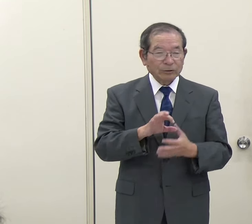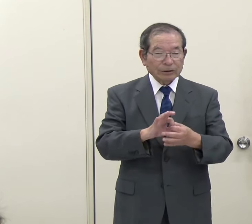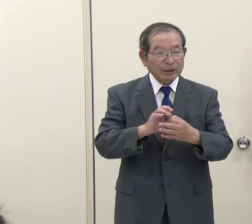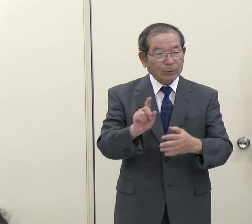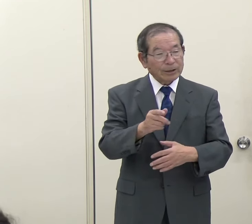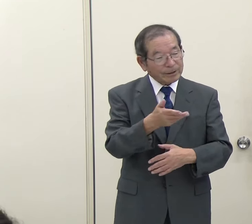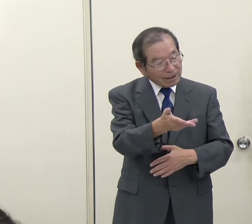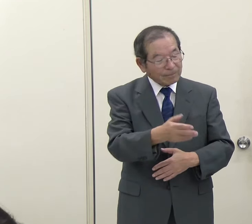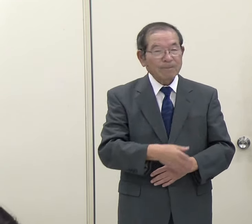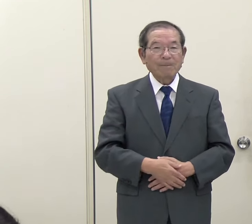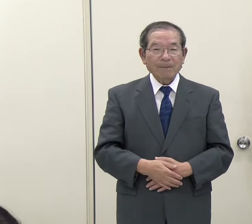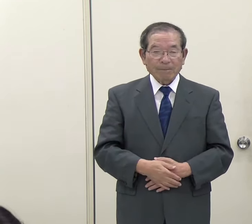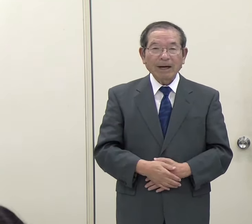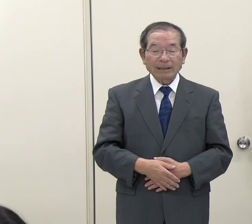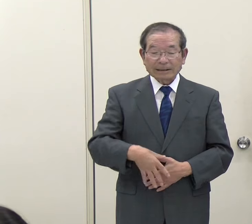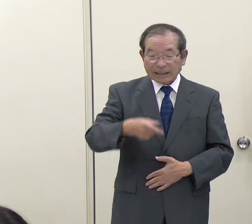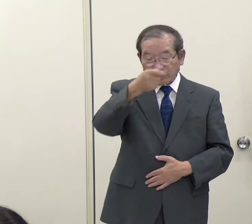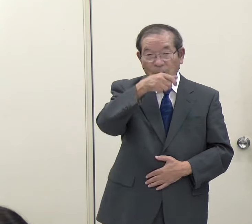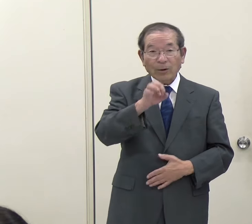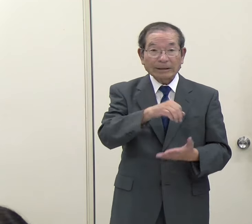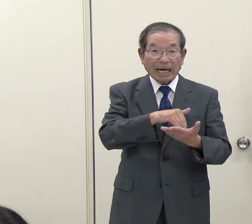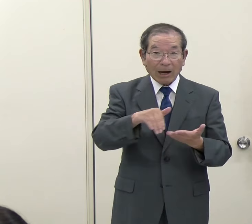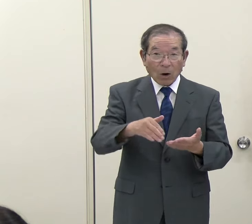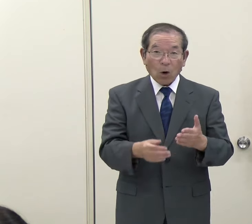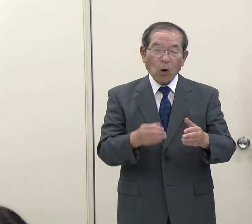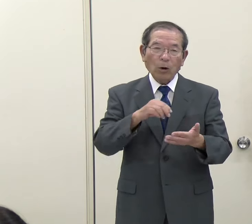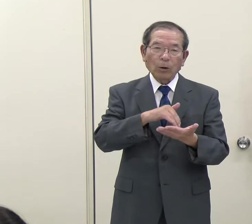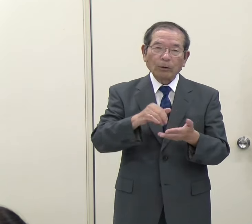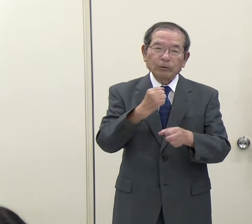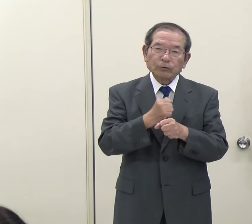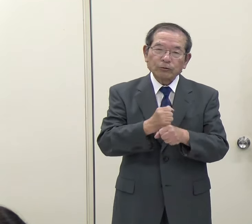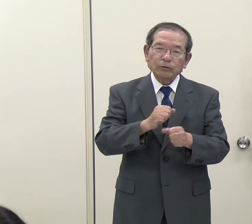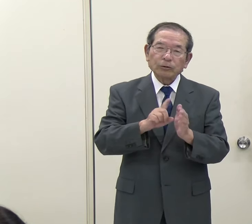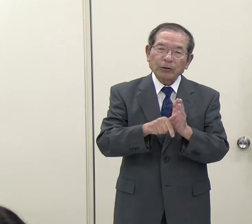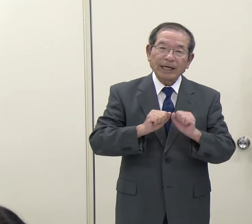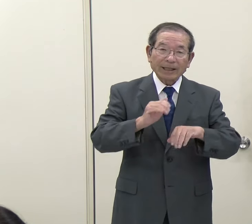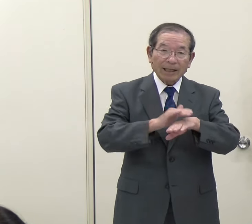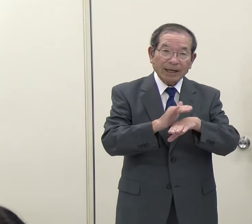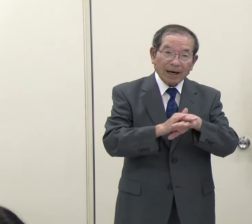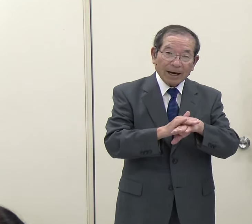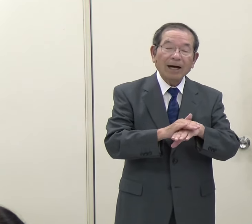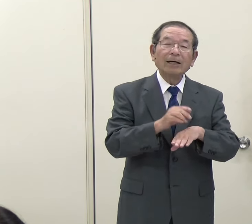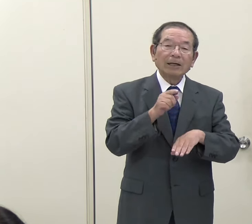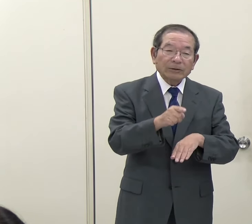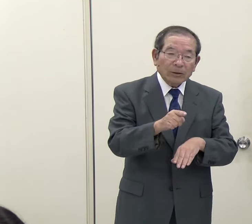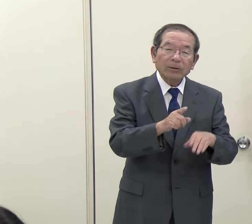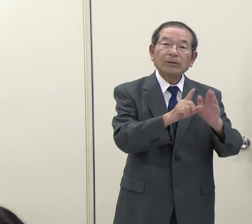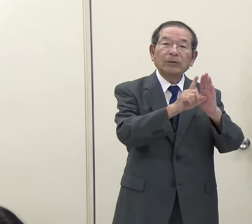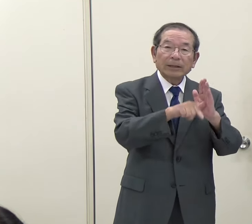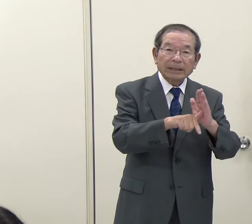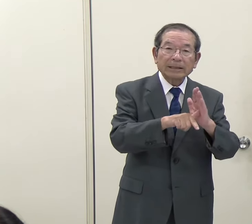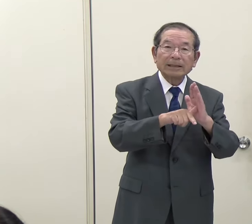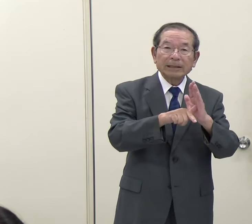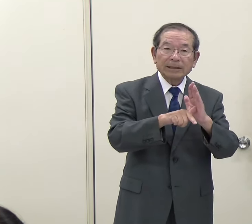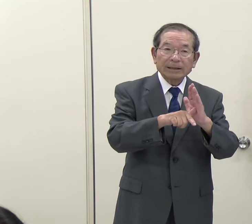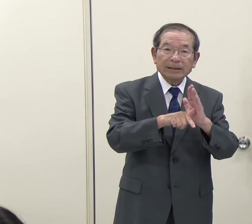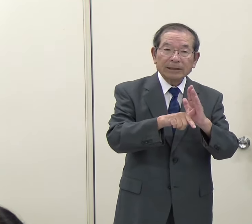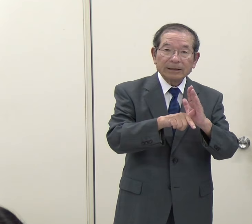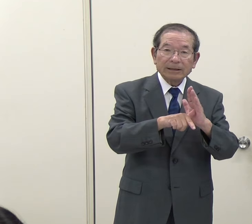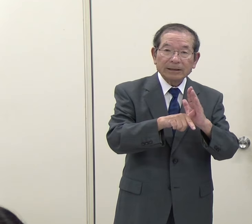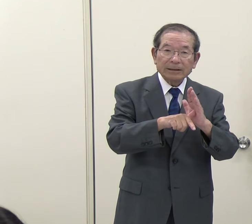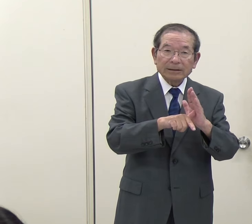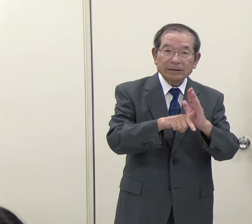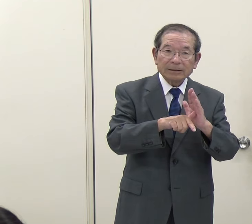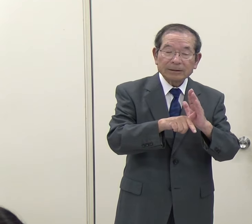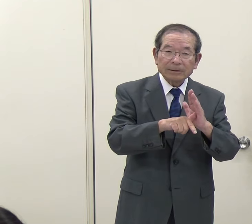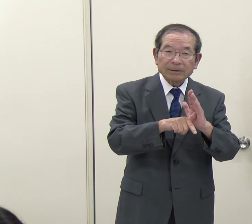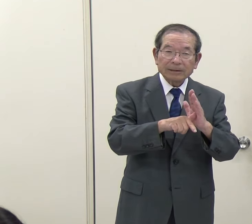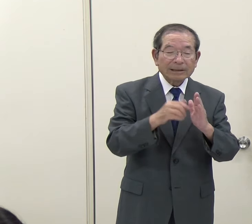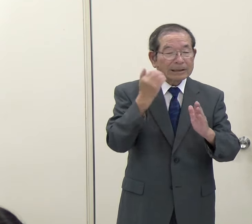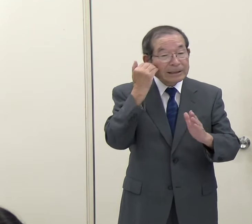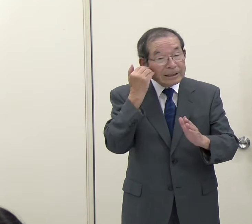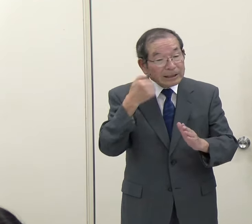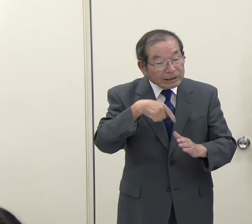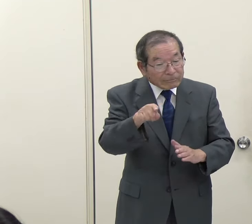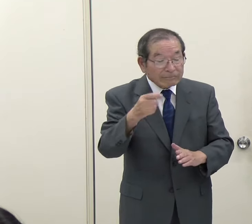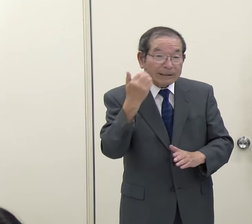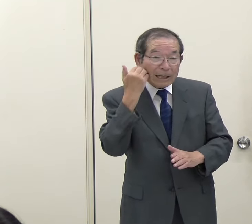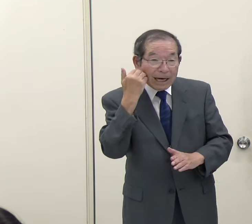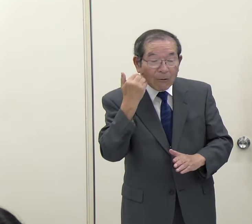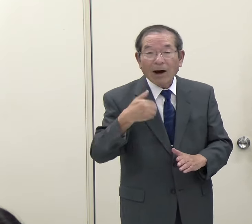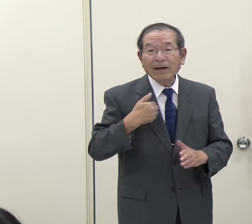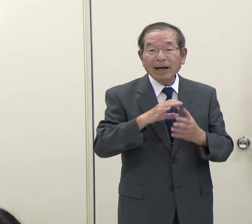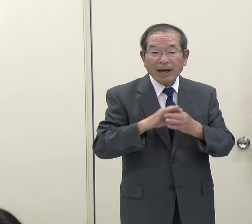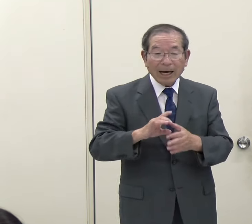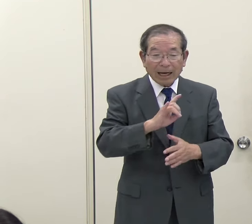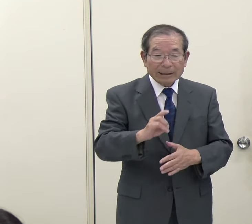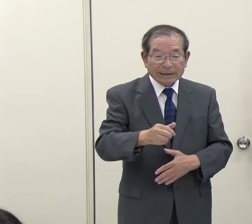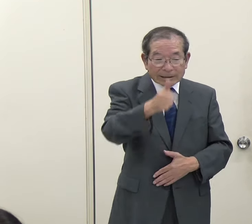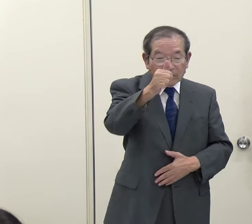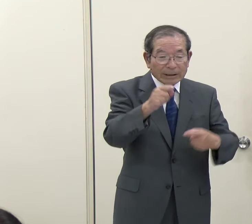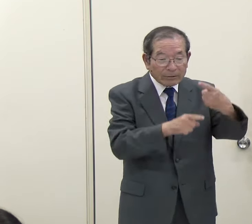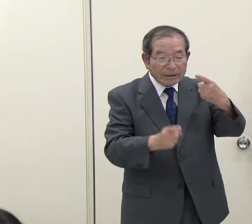（知事）当初予算の計上のやり方が、その段階では、誰が行くか分からないから、議長一人が行くという形で、